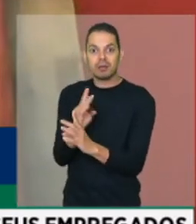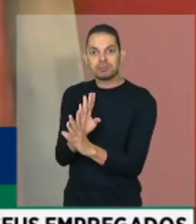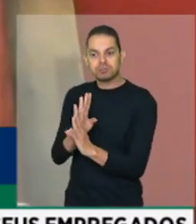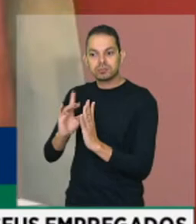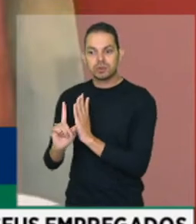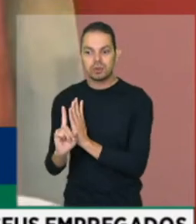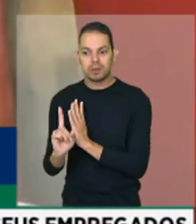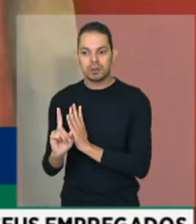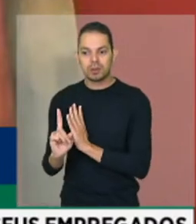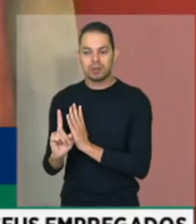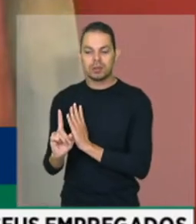ESQUEMA DE FURA-FILA, QUE VAI DESESTRUTURAR O PLANO NACIONAL